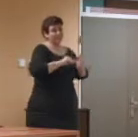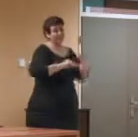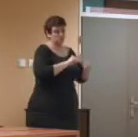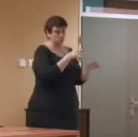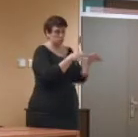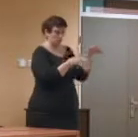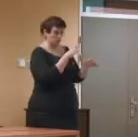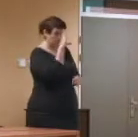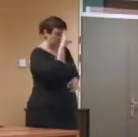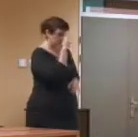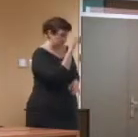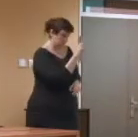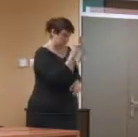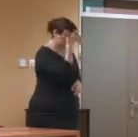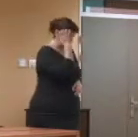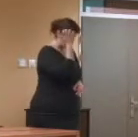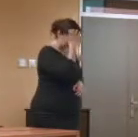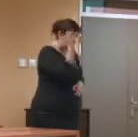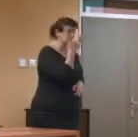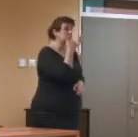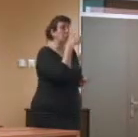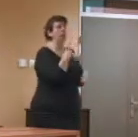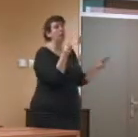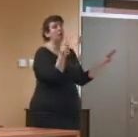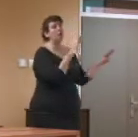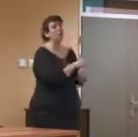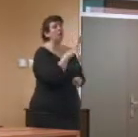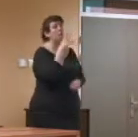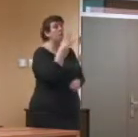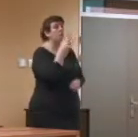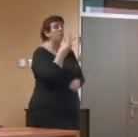Naceiro o el caso Blasco primero, pero que si bien no tienen validez judicial